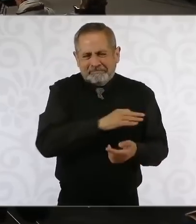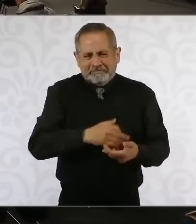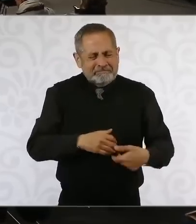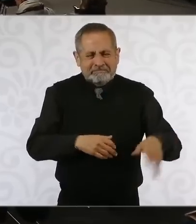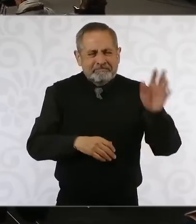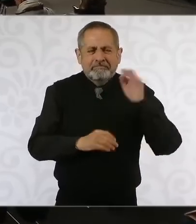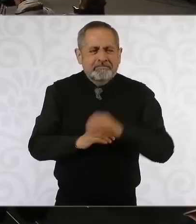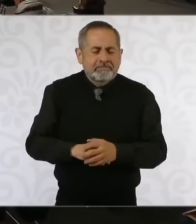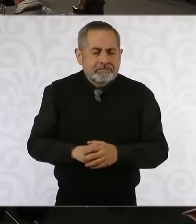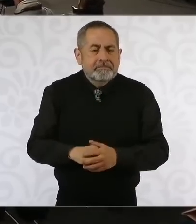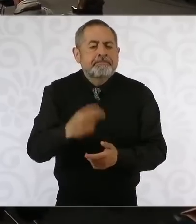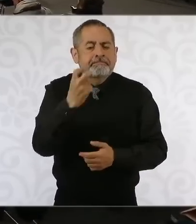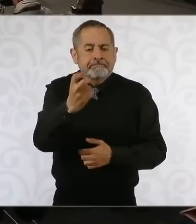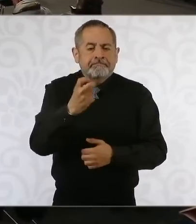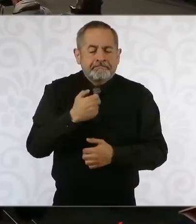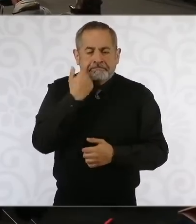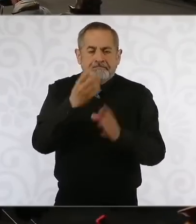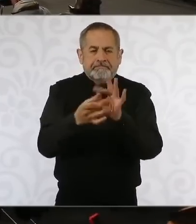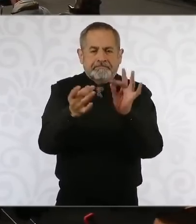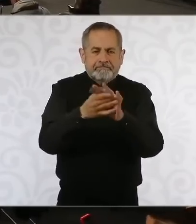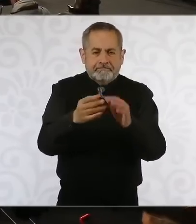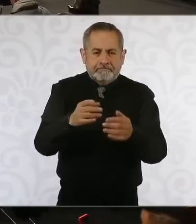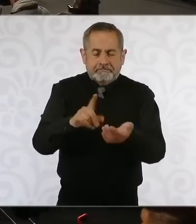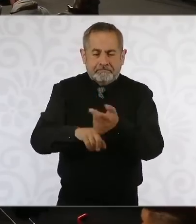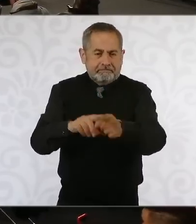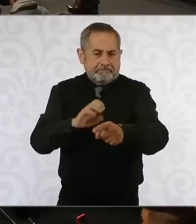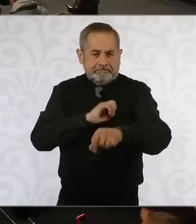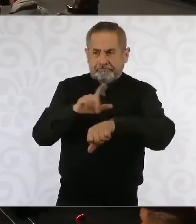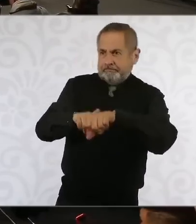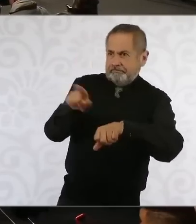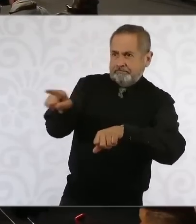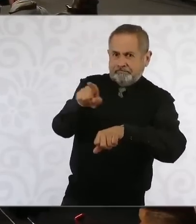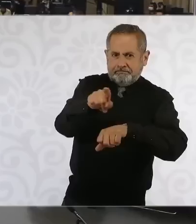precisamente que me gustaría que alguno de los especialistas o en este caso que nos expuso de